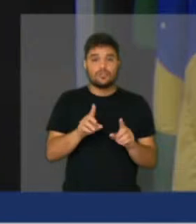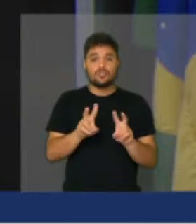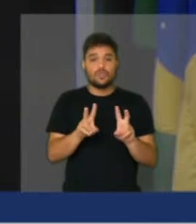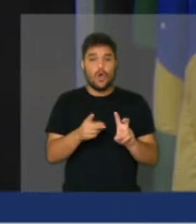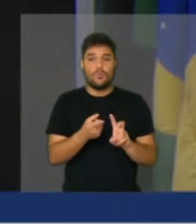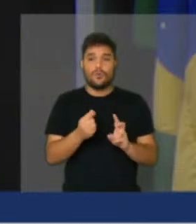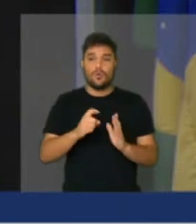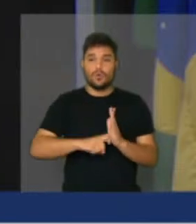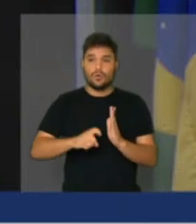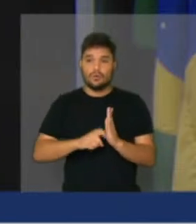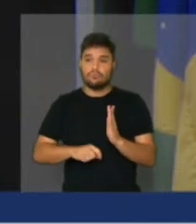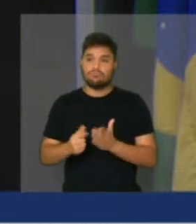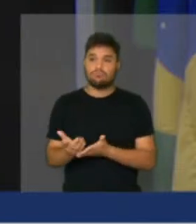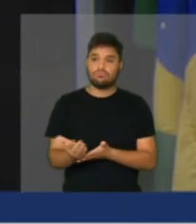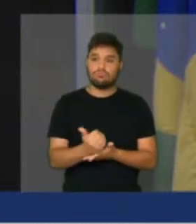ALÉM DE CONTRIBUÍREM PARA O EQUILÍBRIO DAS CONTAS